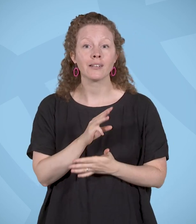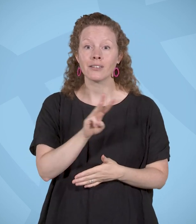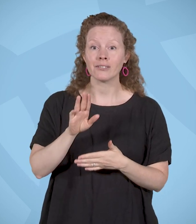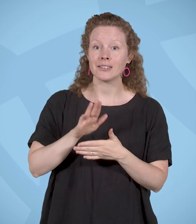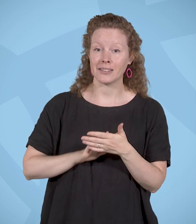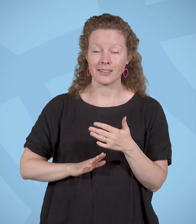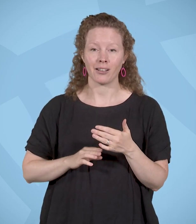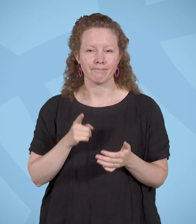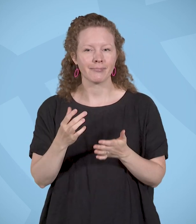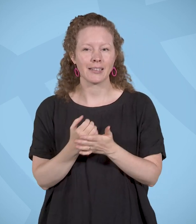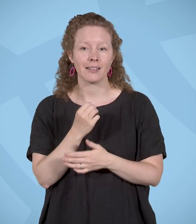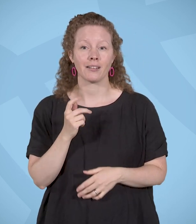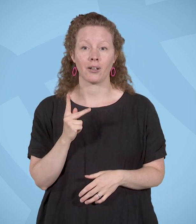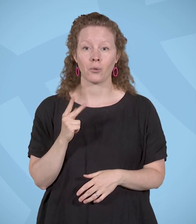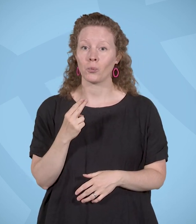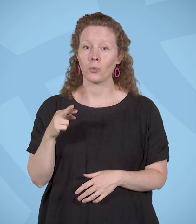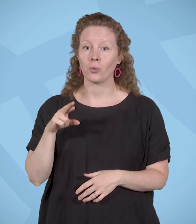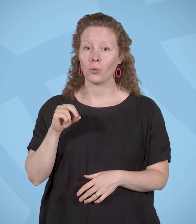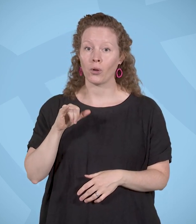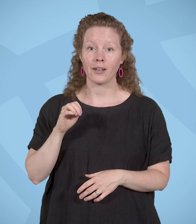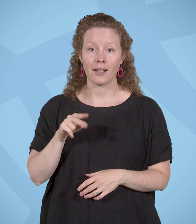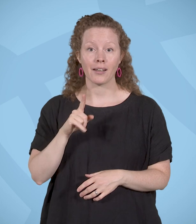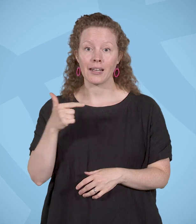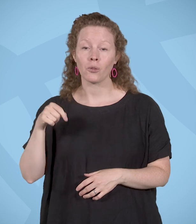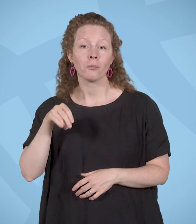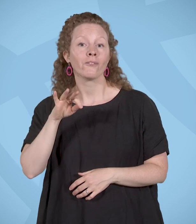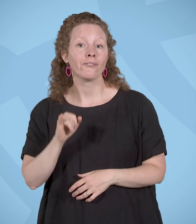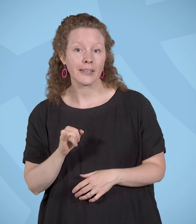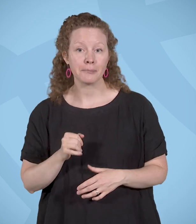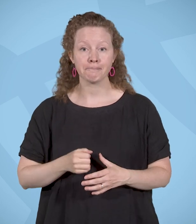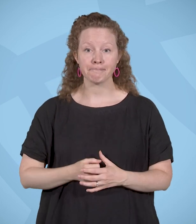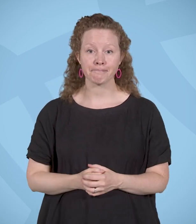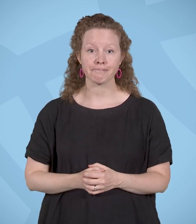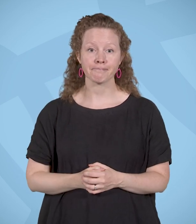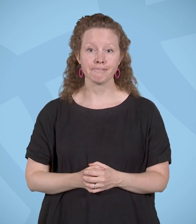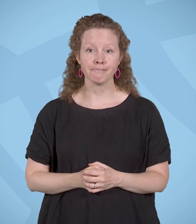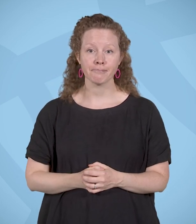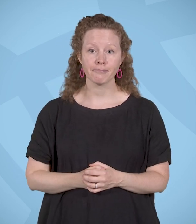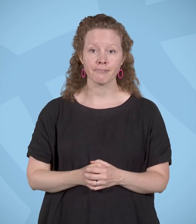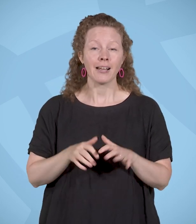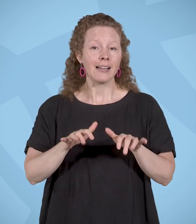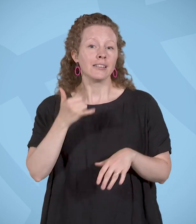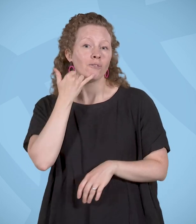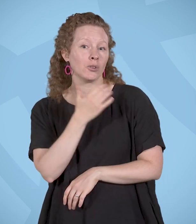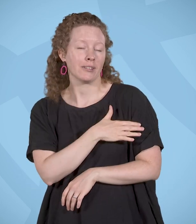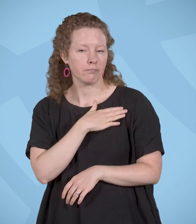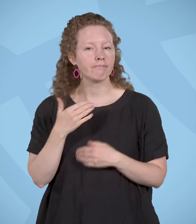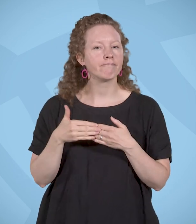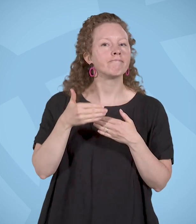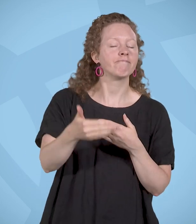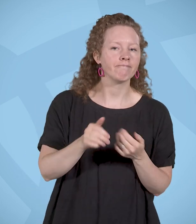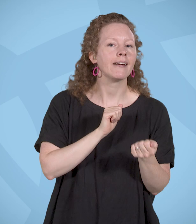Finlands Dövas Förbund informerar i slutet av året närmare om fortsättningen på sin webbplats: -